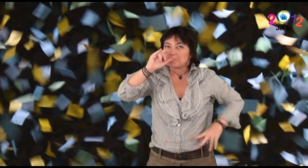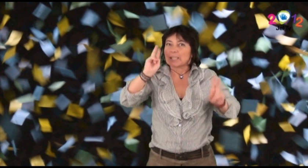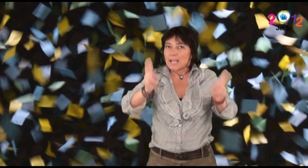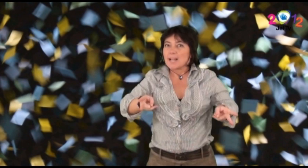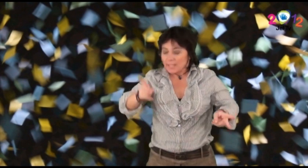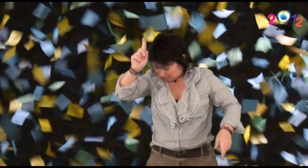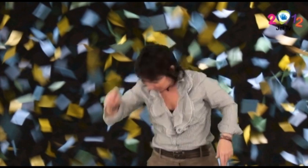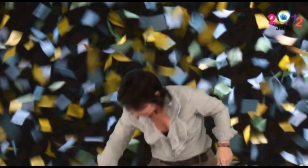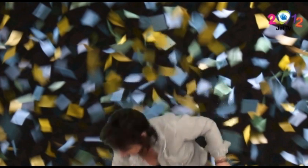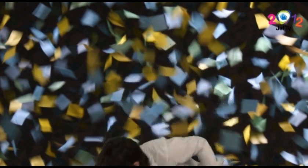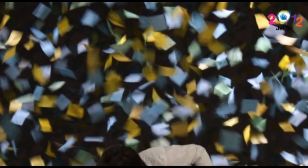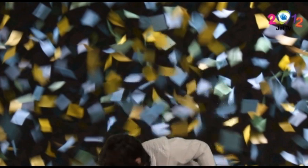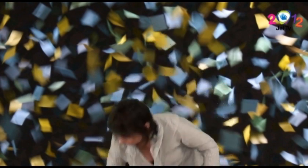Inni kell!